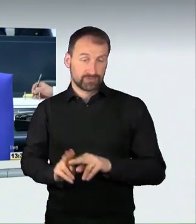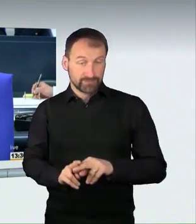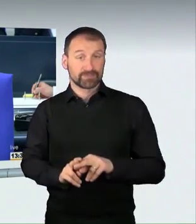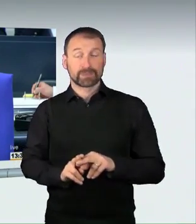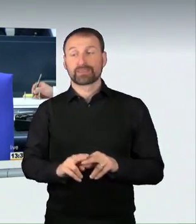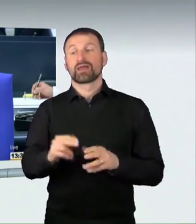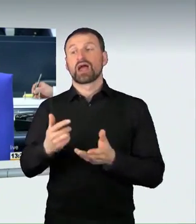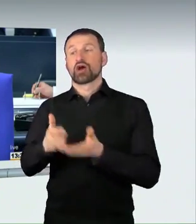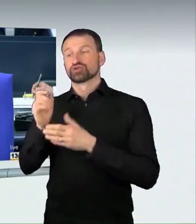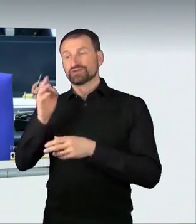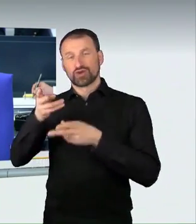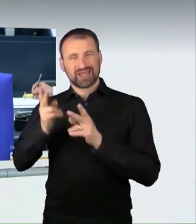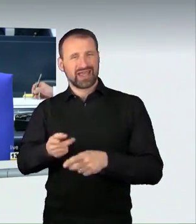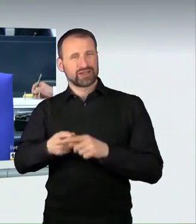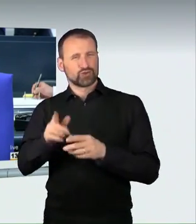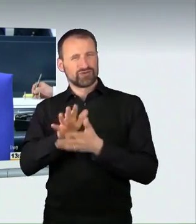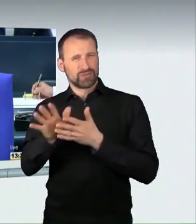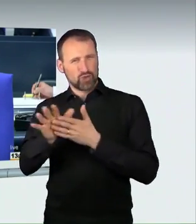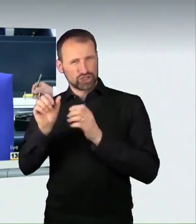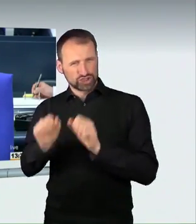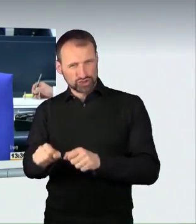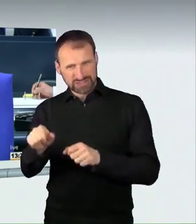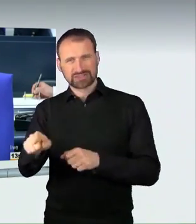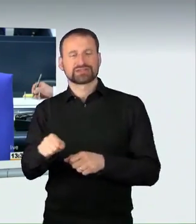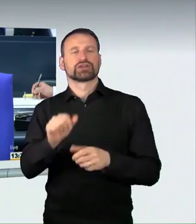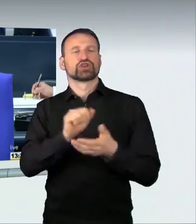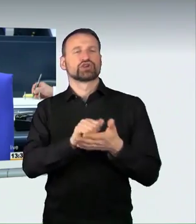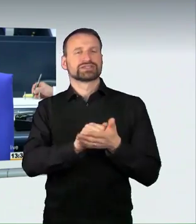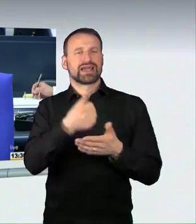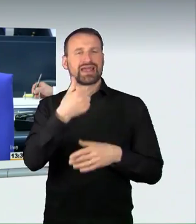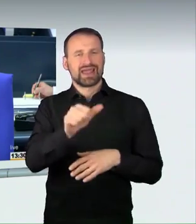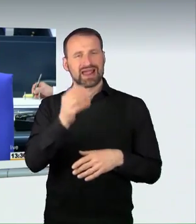empfiehlt unter Buchstabe a seiner Beschlussempfehlung auf Drucksache 18/11440,